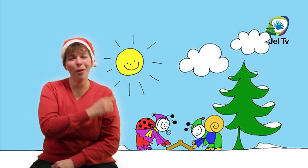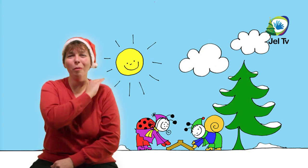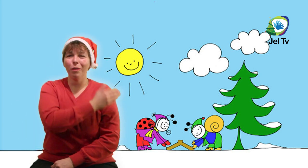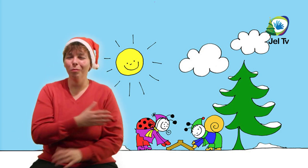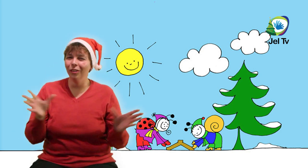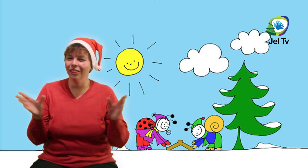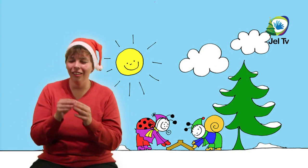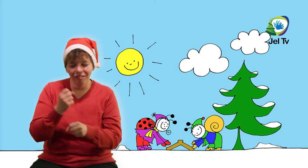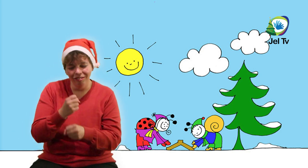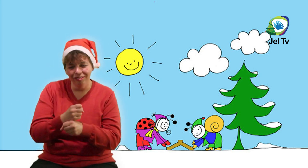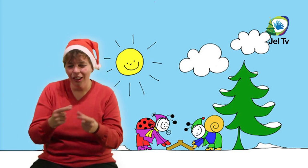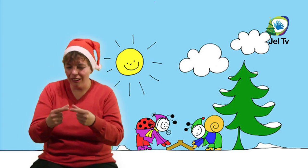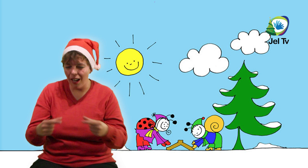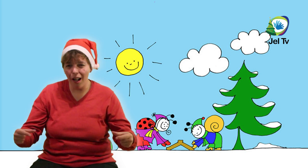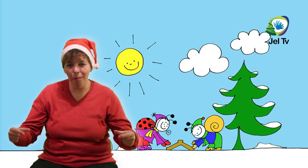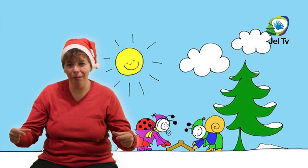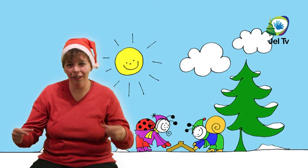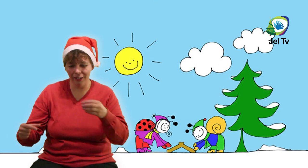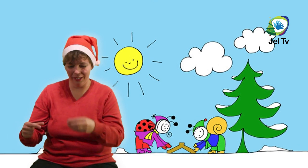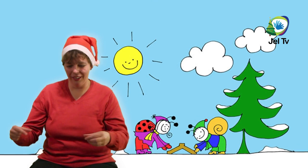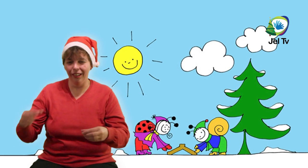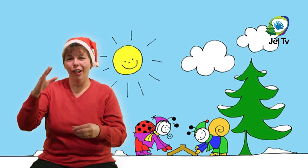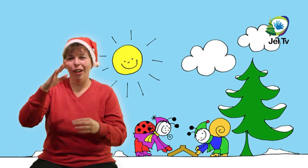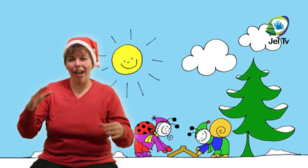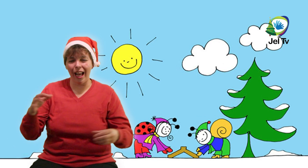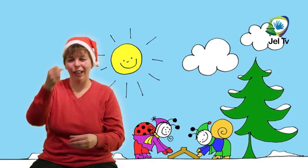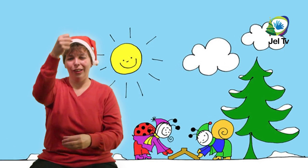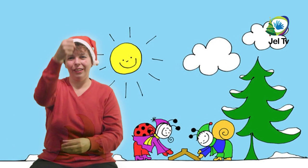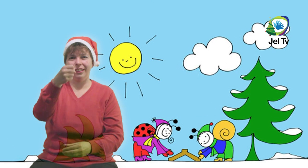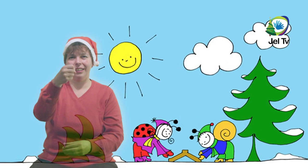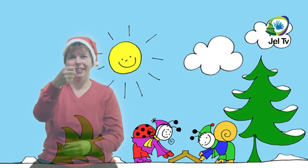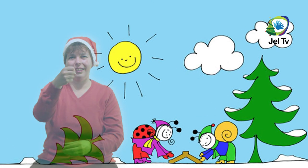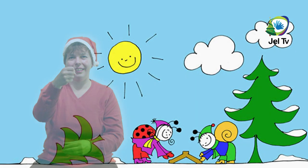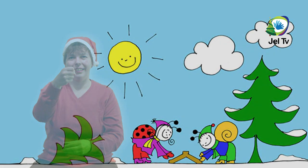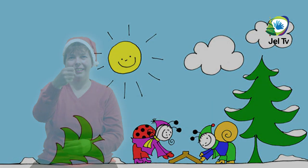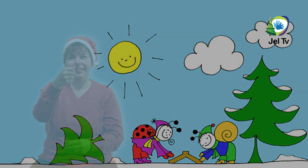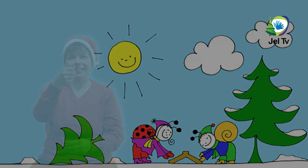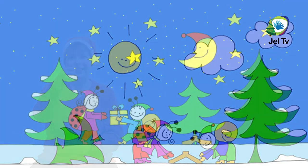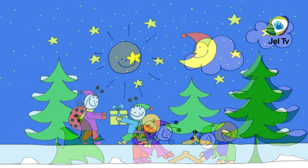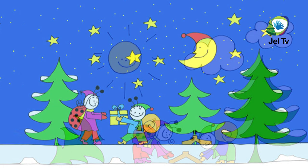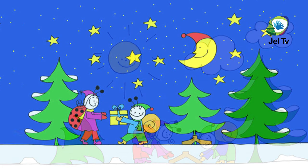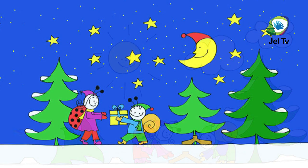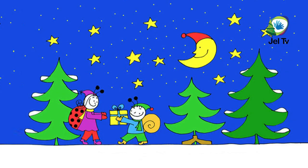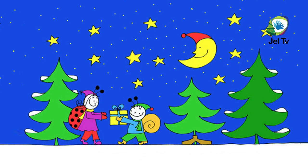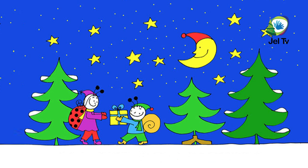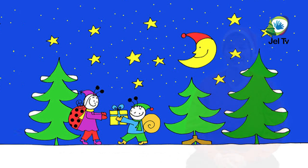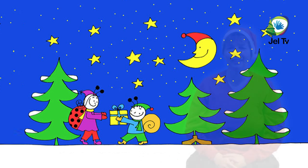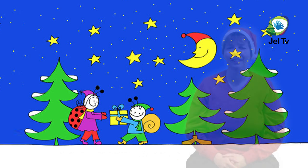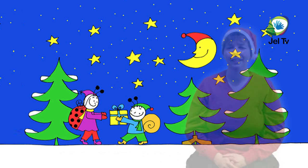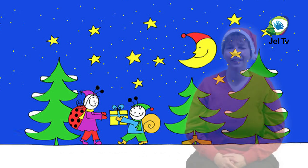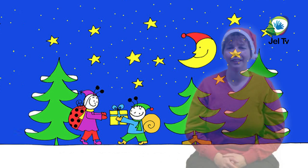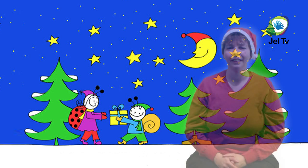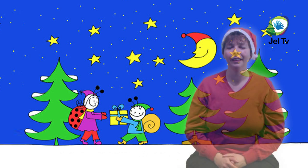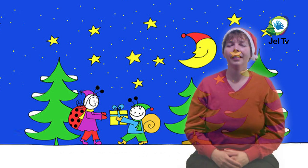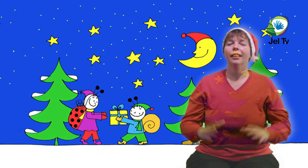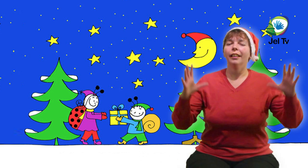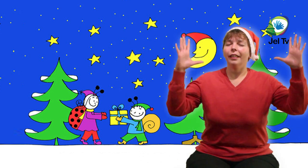Bogyó és Babóca talpat készítettek a karácsonyfának.